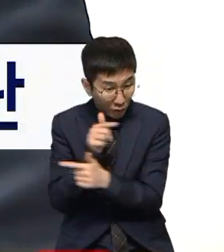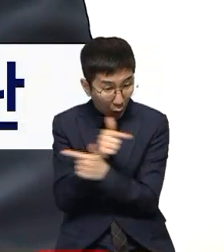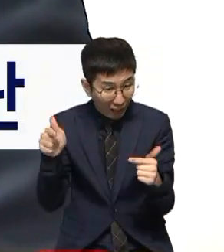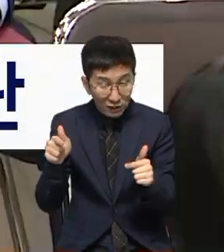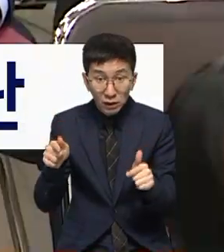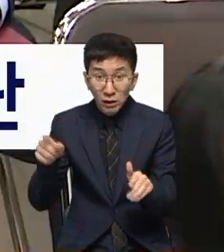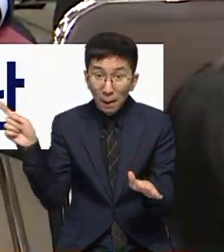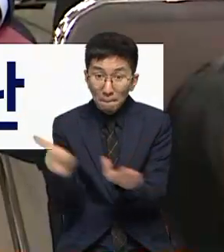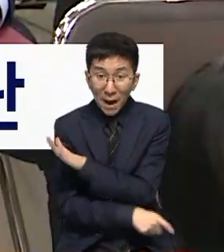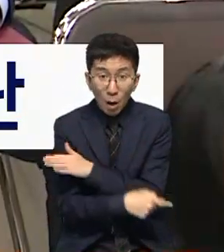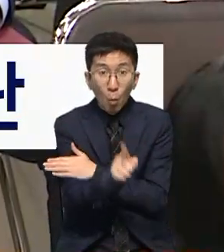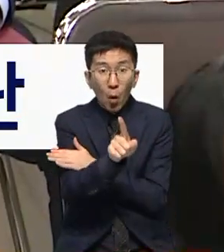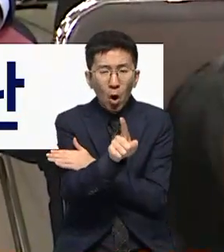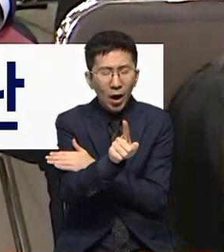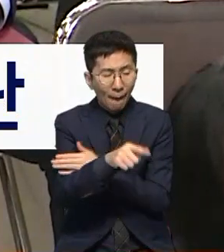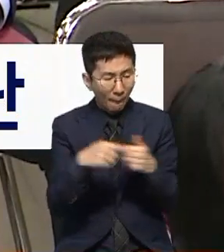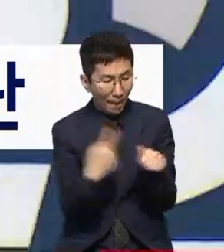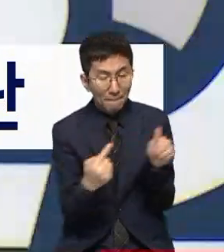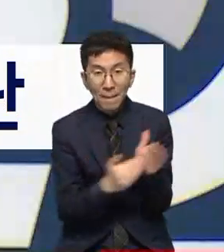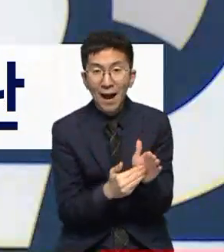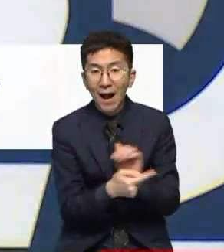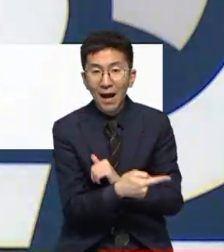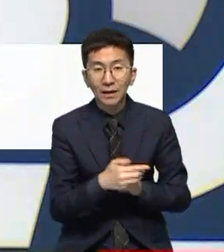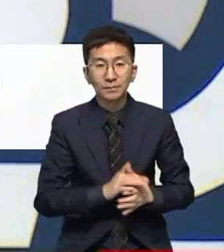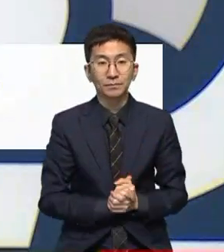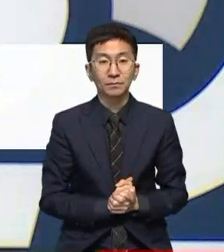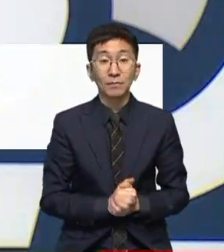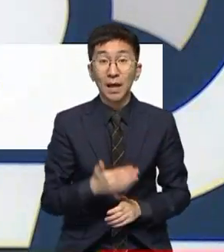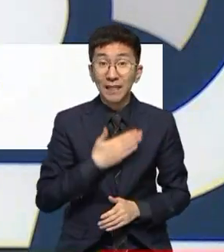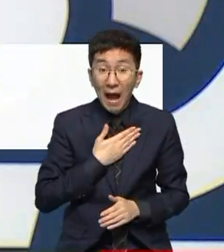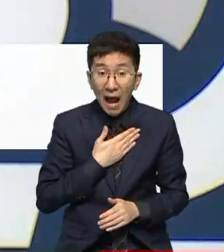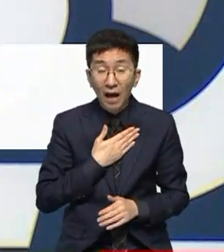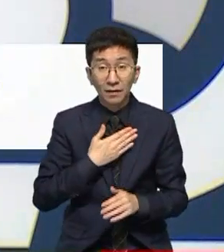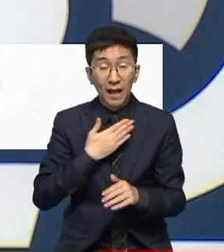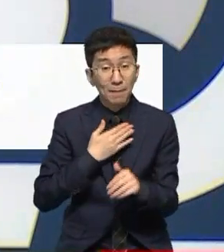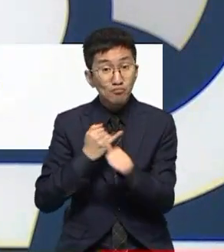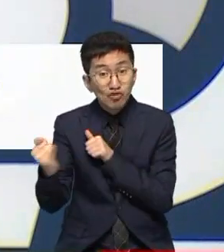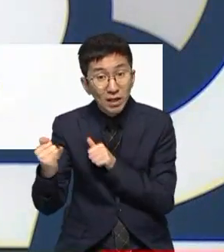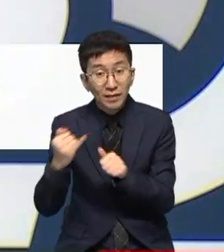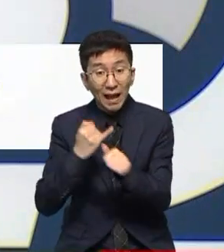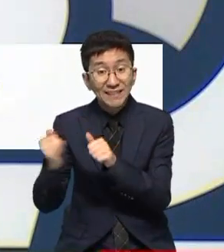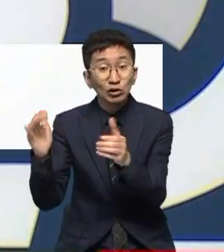토해냈습니다.